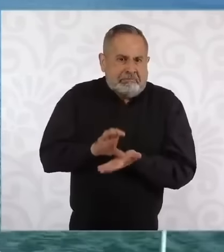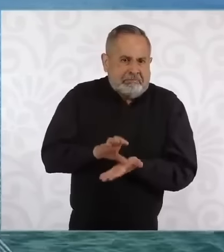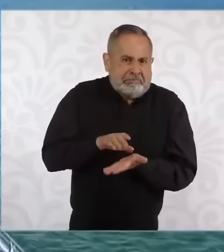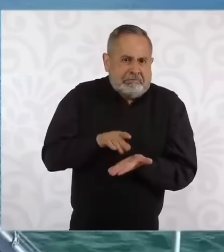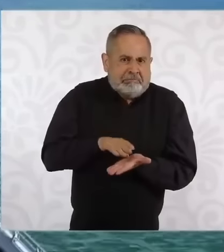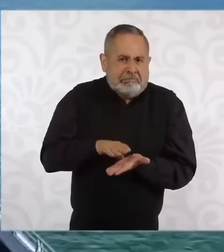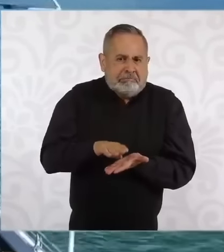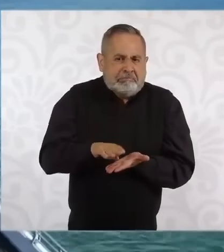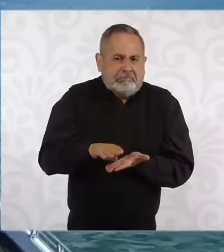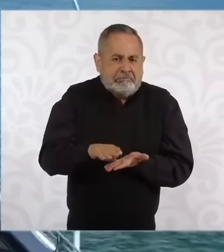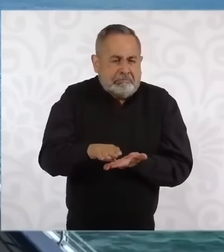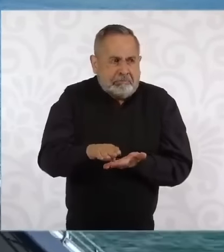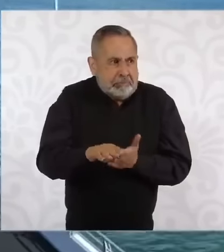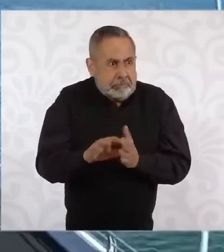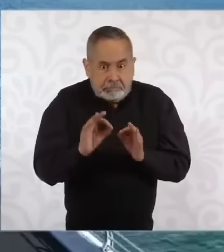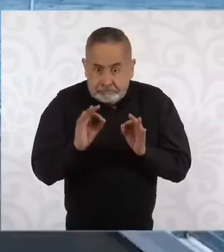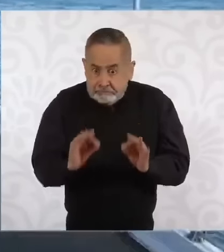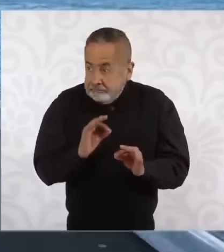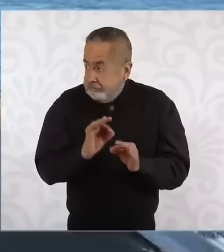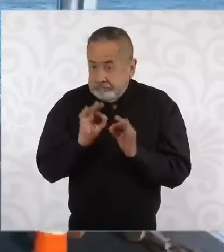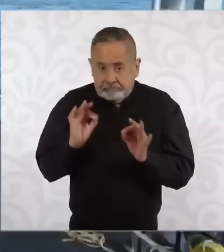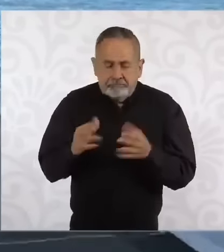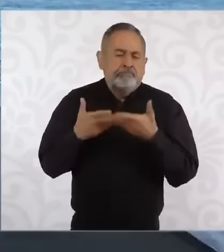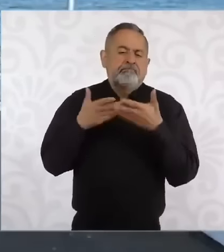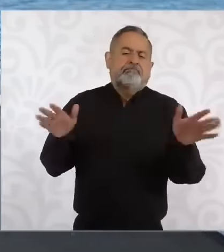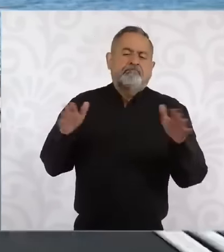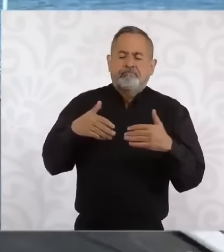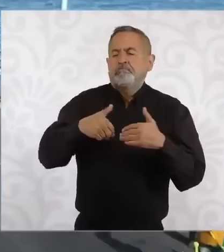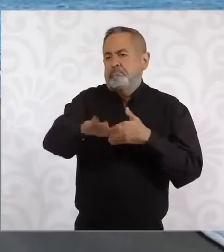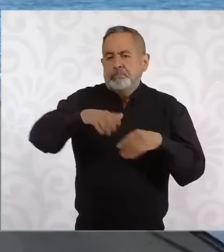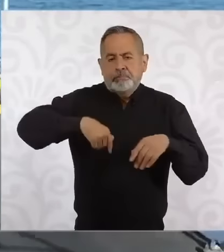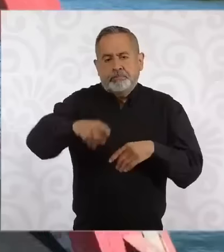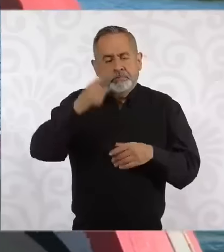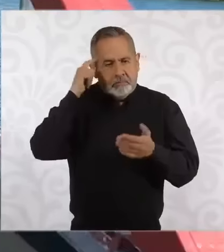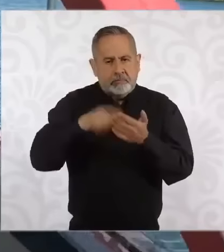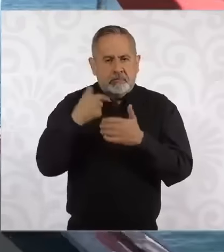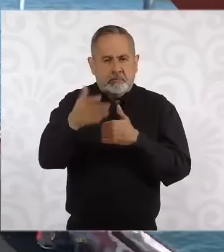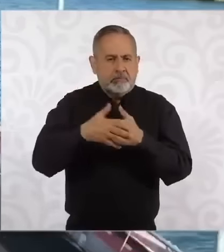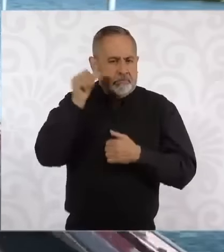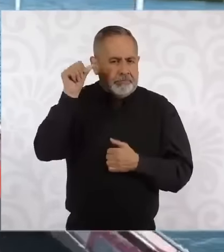estaremos abriendo la circulación. Calculamos que esto sucederá ya en abril. Como ven,